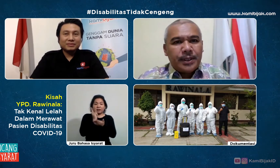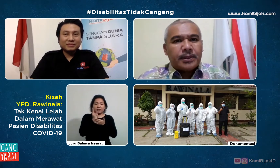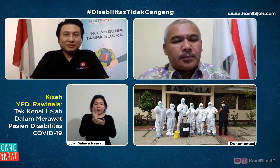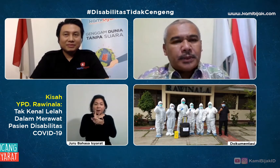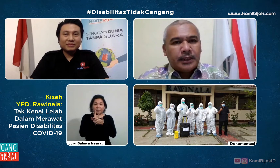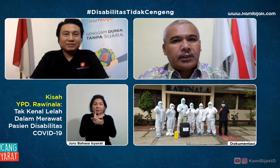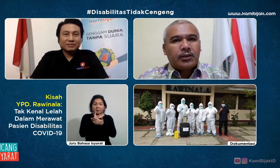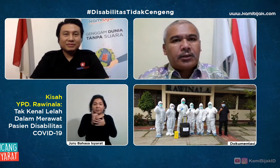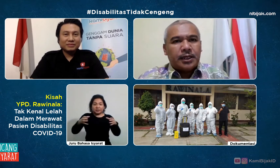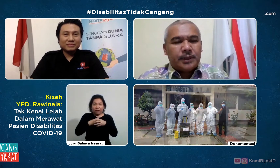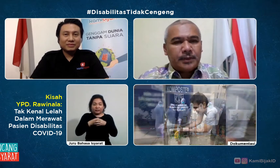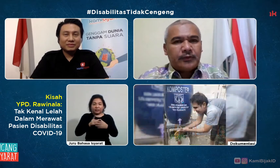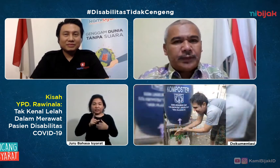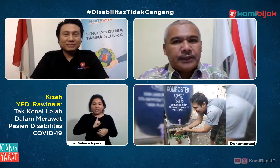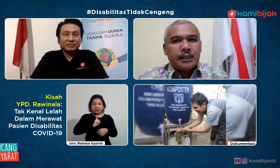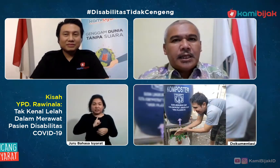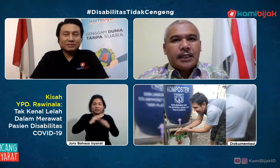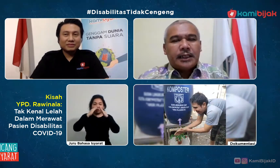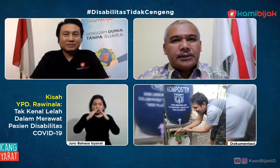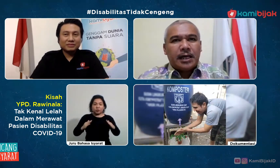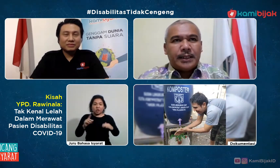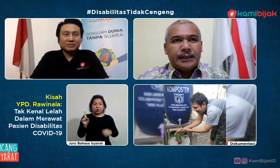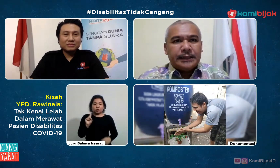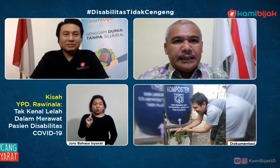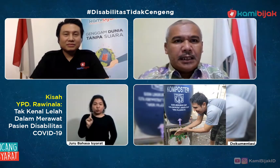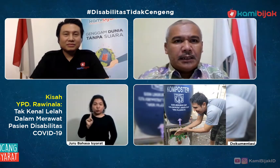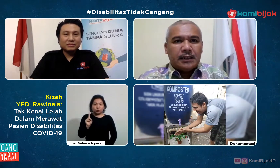sampai benar-benar kondisinya benar-benar Fit karena kan selama ini